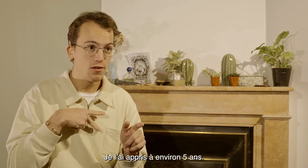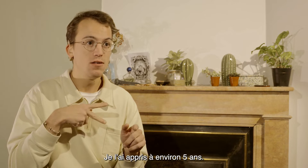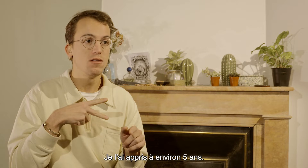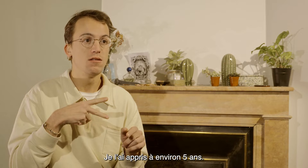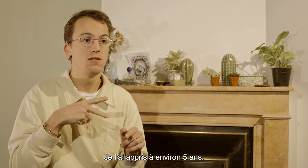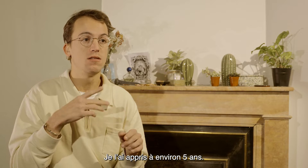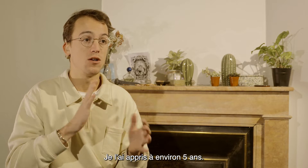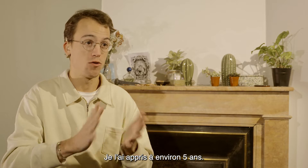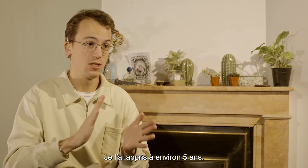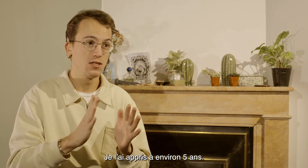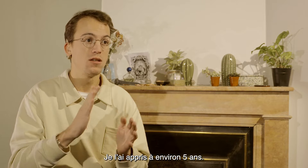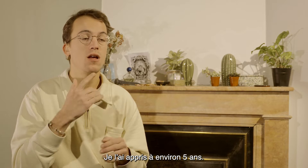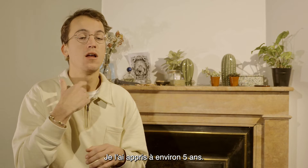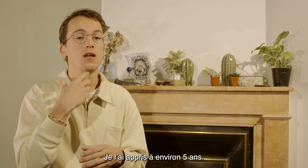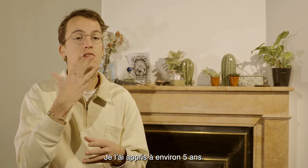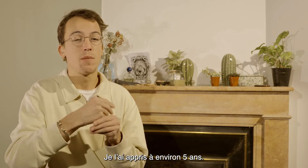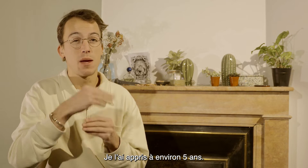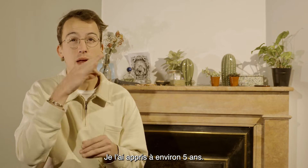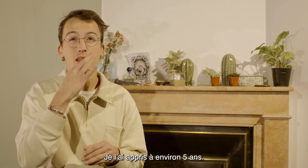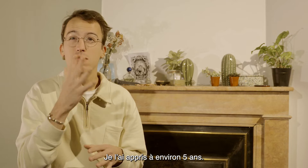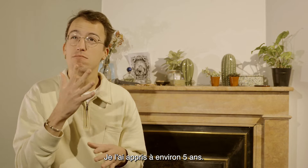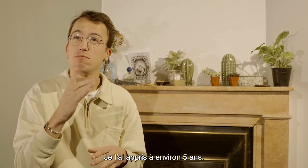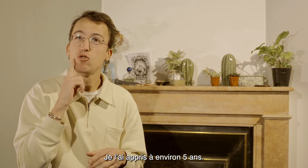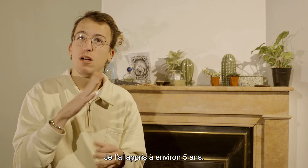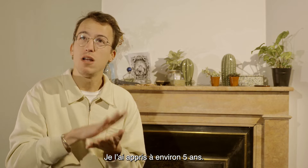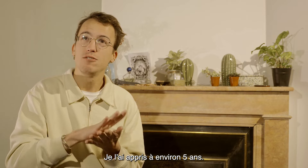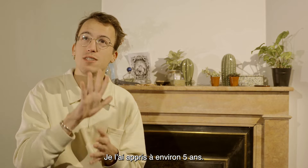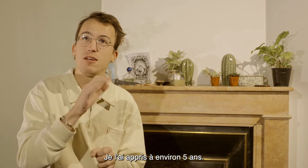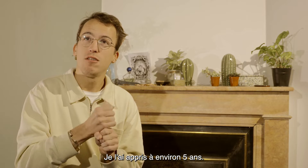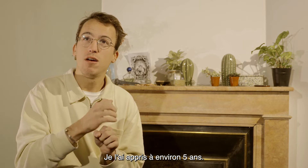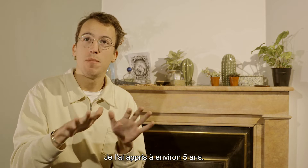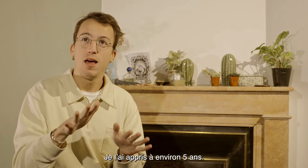Je l’ai appris à environ 5 ans.